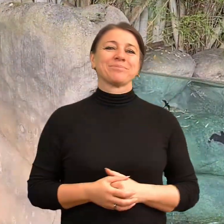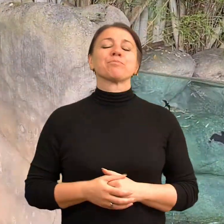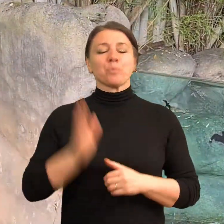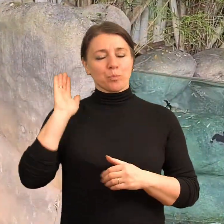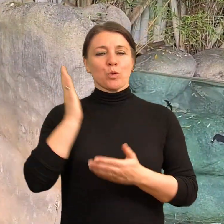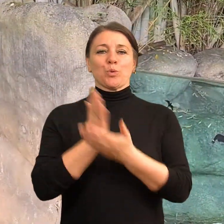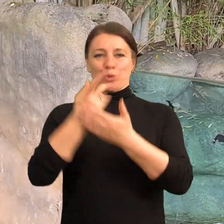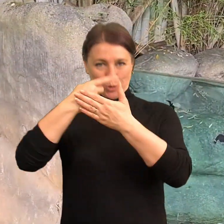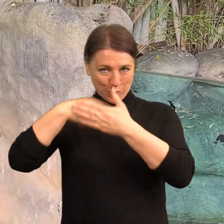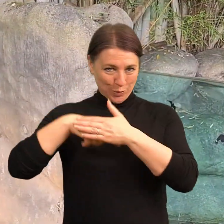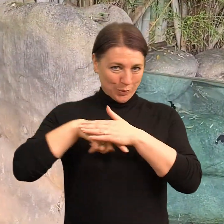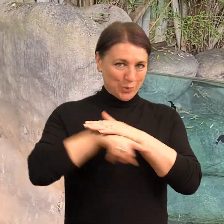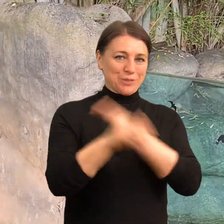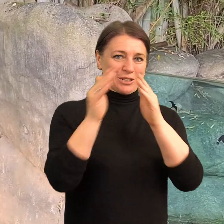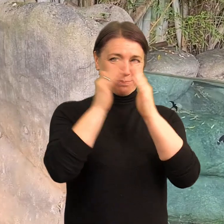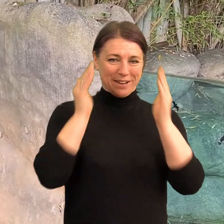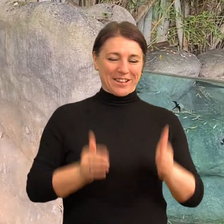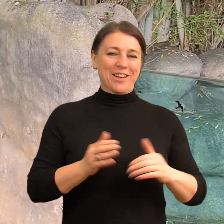A nyní už se vydáme dovnitř do pavilónu.